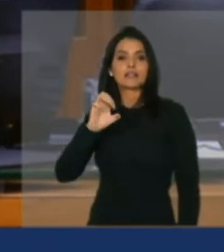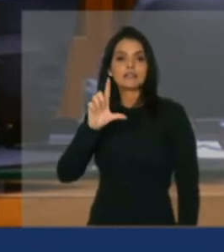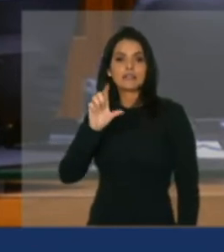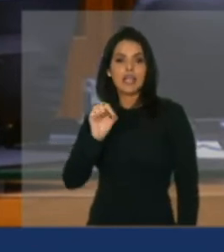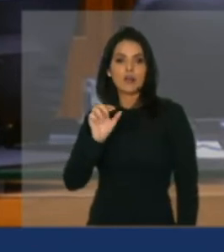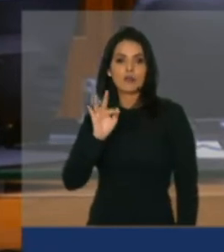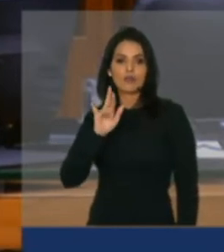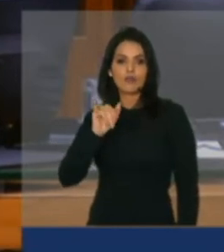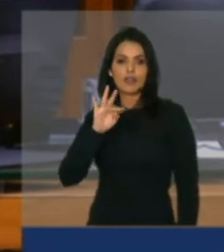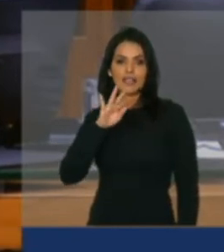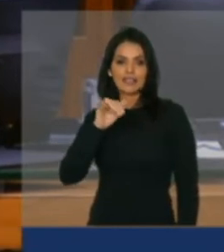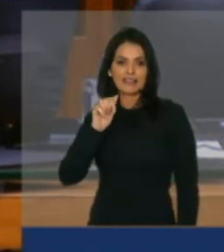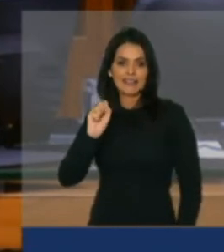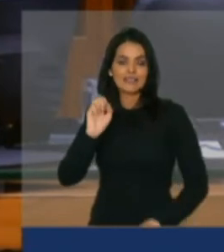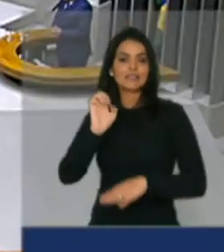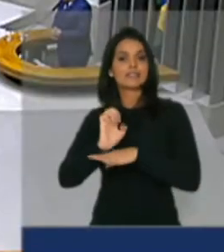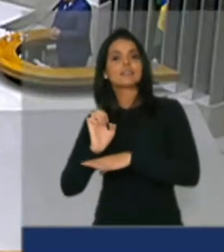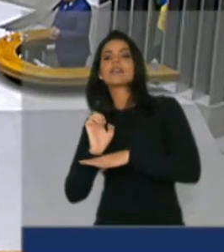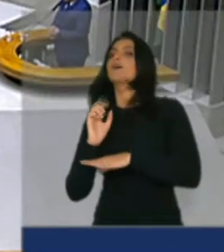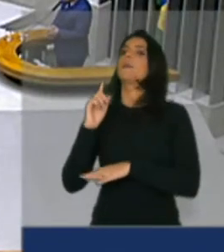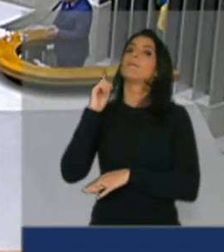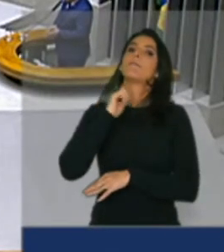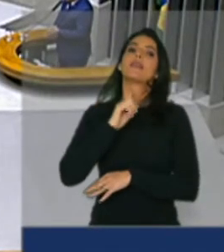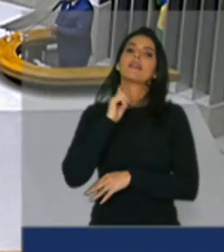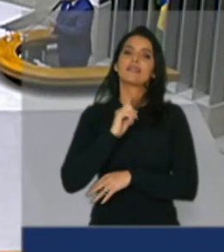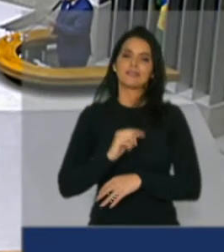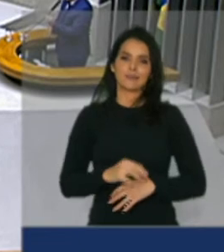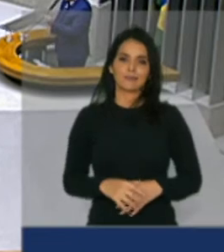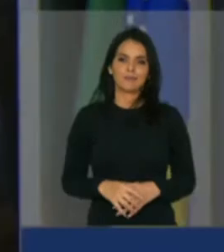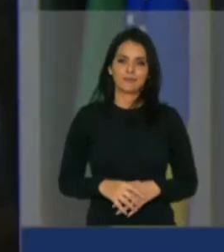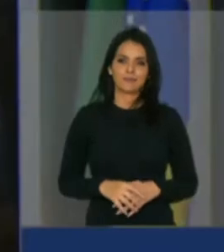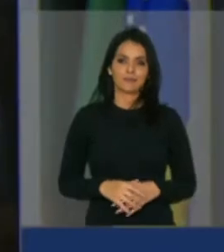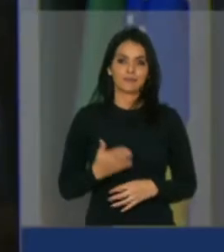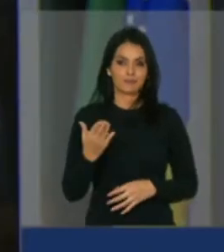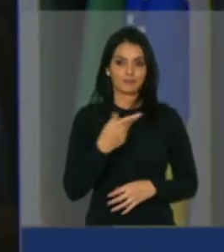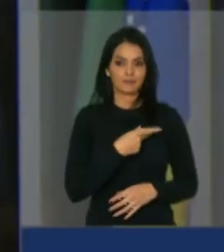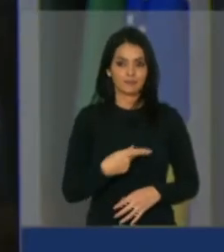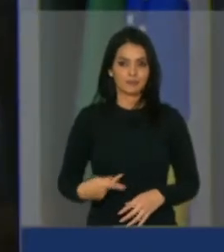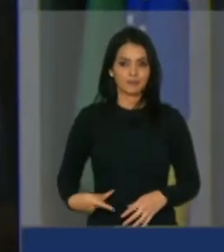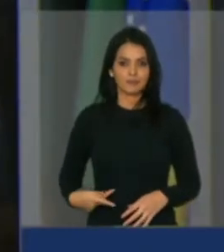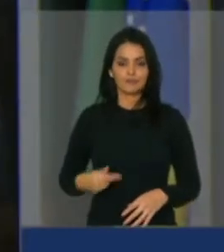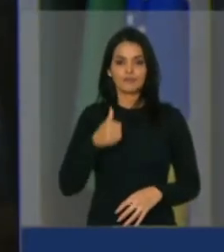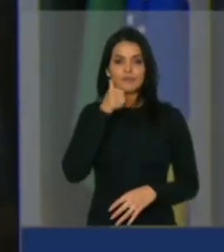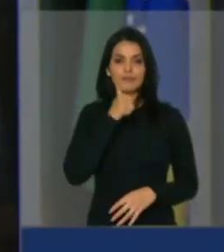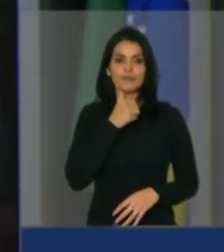FREITAS. TEM VOSSA EXCELÊNCIA A PALAVRA. [DEPUTADO]: SENHOR PRESIDENTE, SENHORAS E SENHORES DEPUTADOS, EU